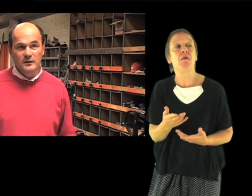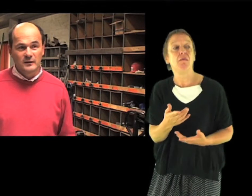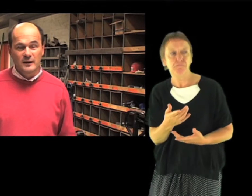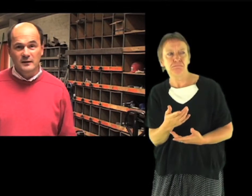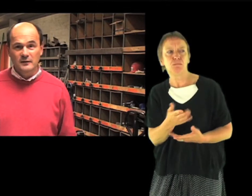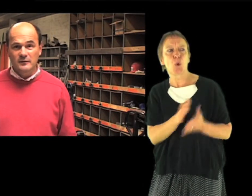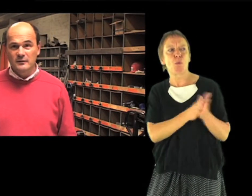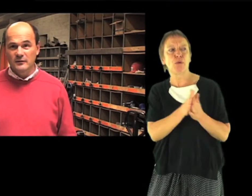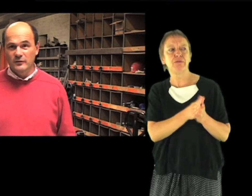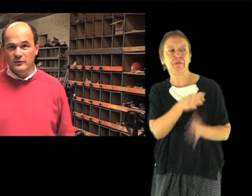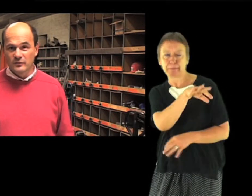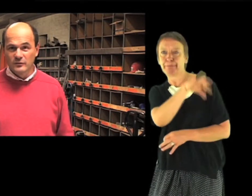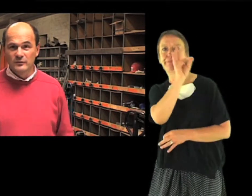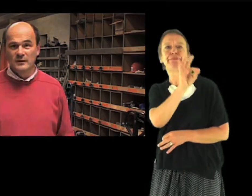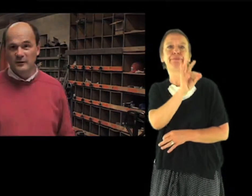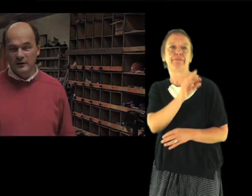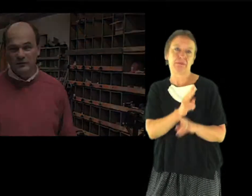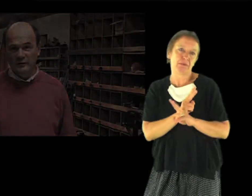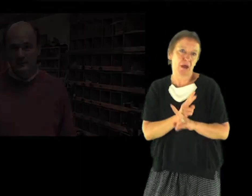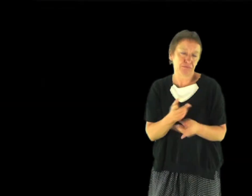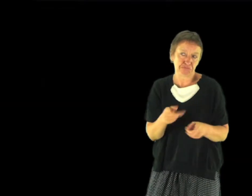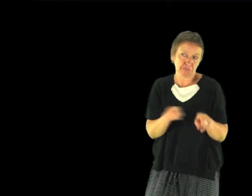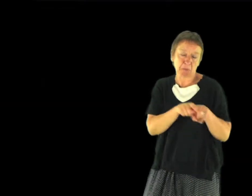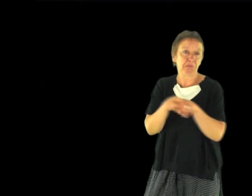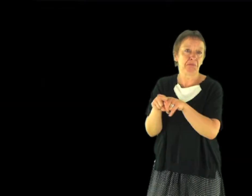qui a fait qu'on les a retenu et engagé.